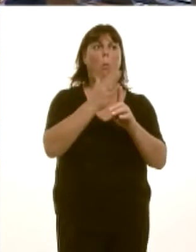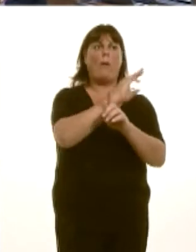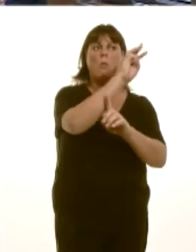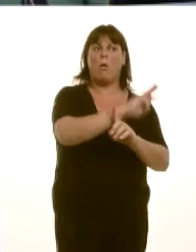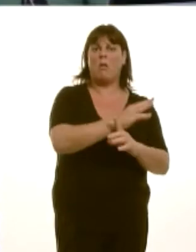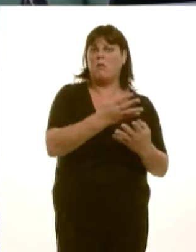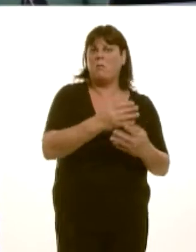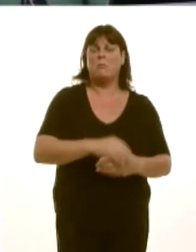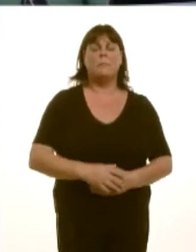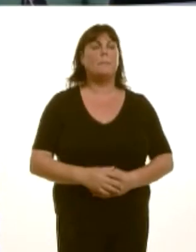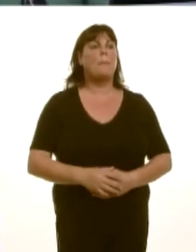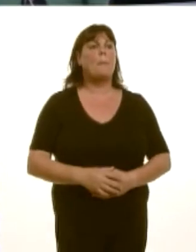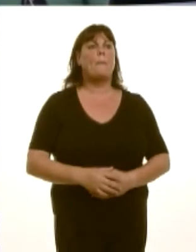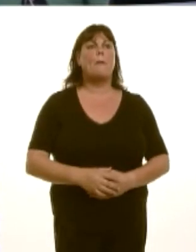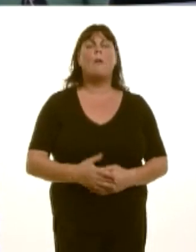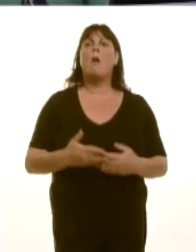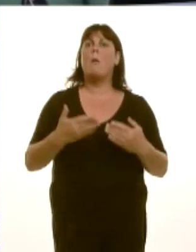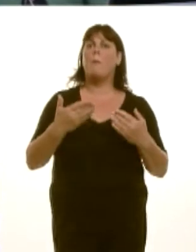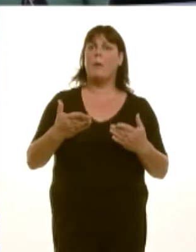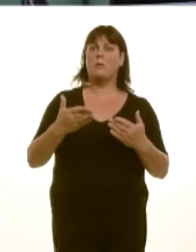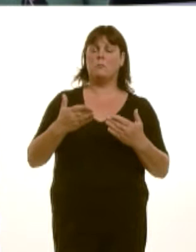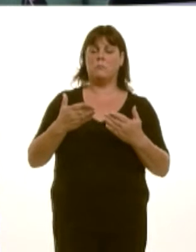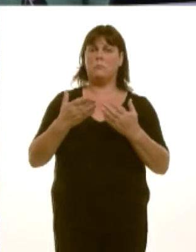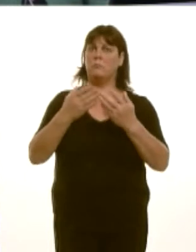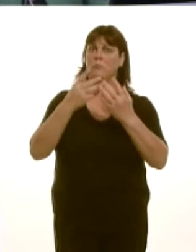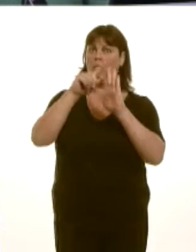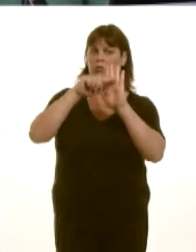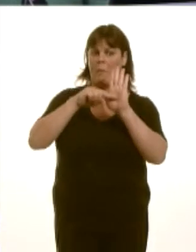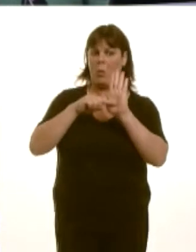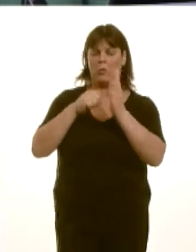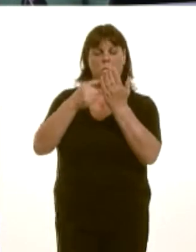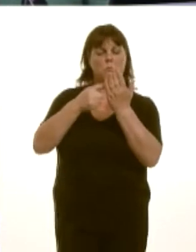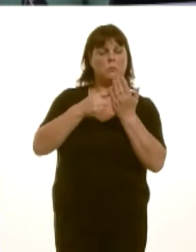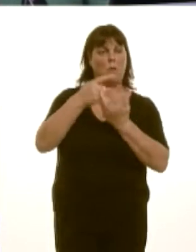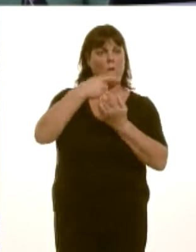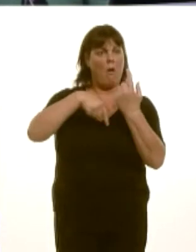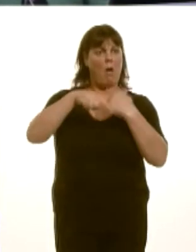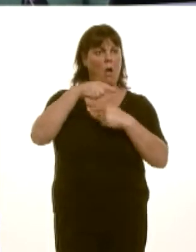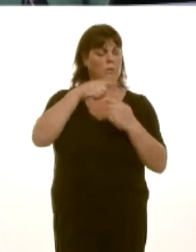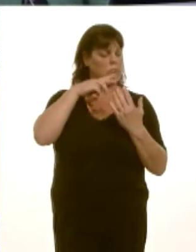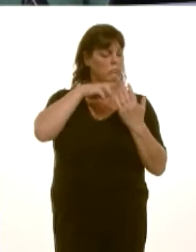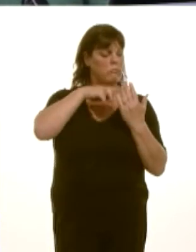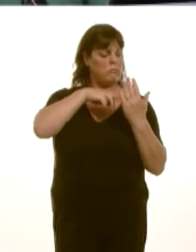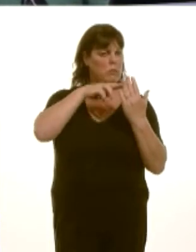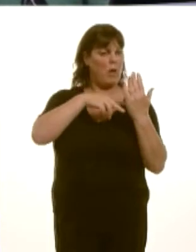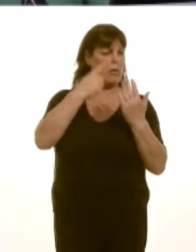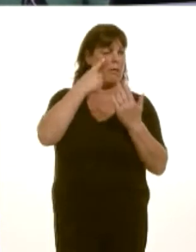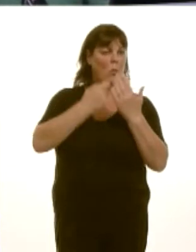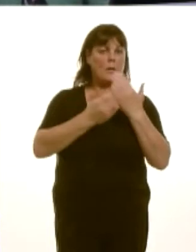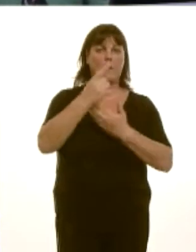Unwaith y bydd y canlyniadau ar gael, bydd y Gweinidog yn ystyried beth oedd gan yr astudiaeth i’w ddweud. Paul Davies: 2.